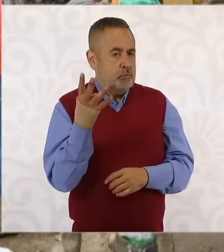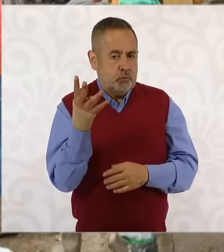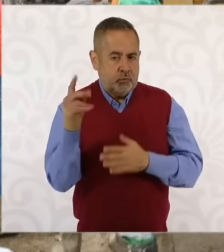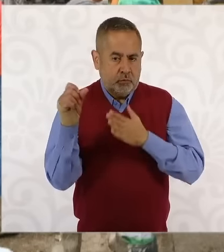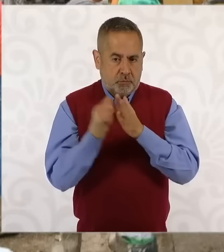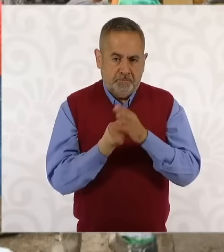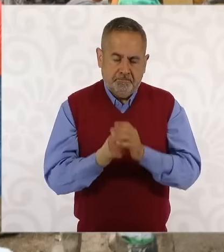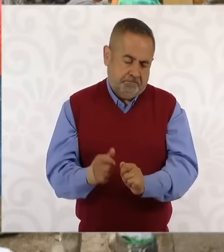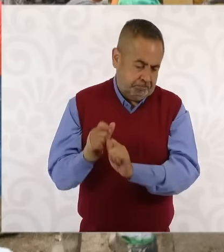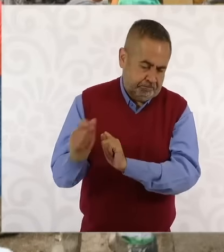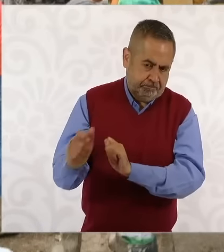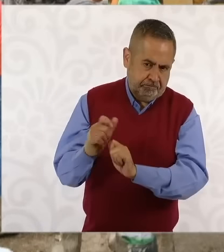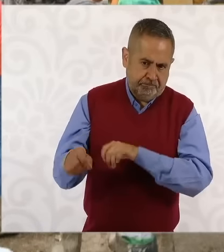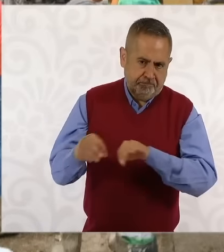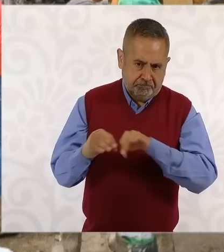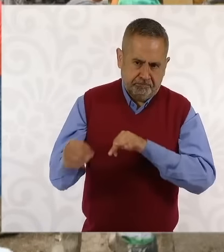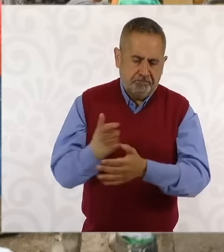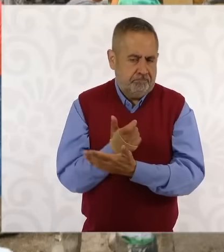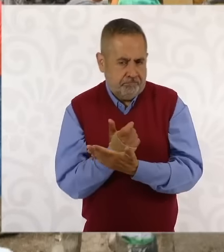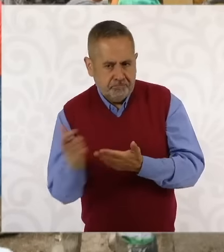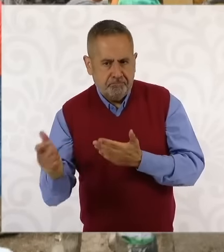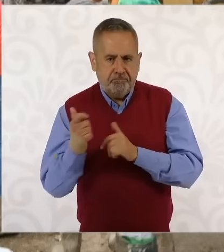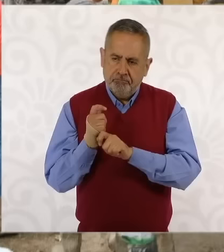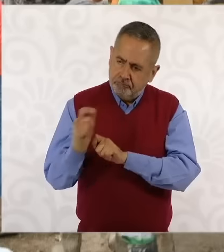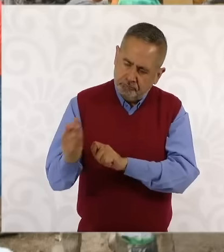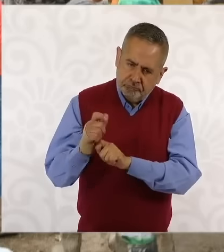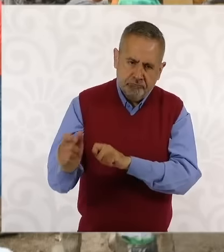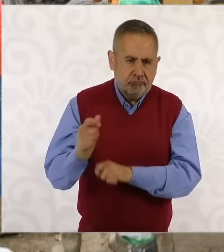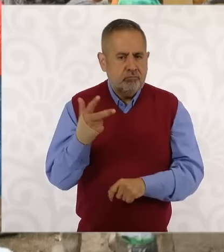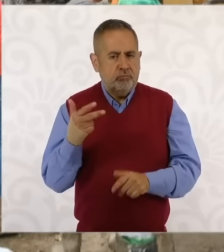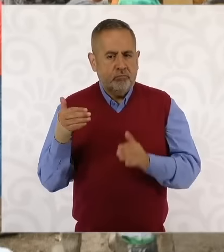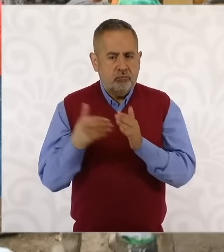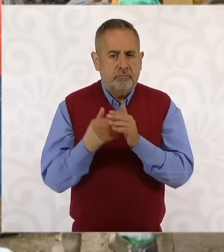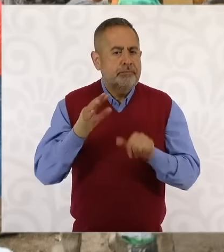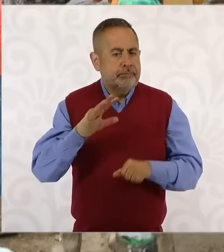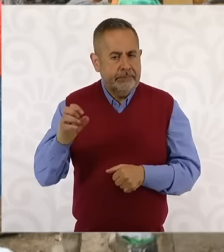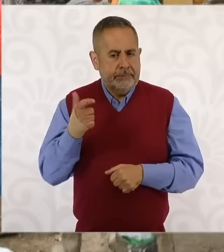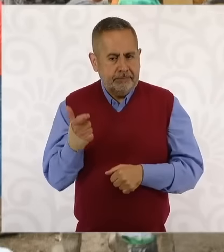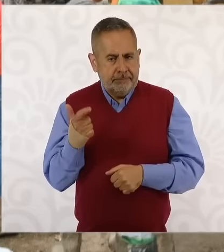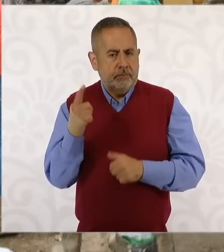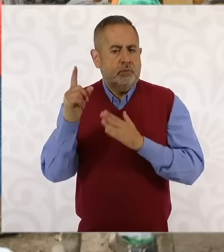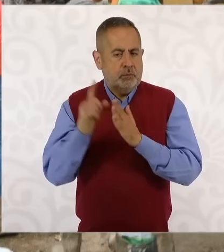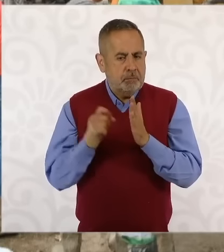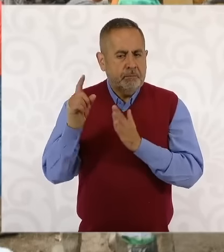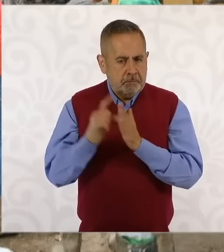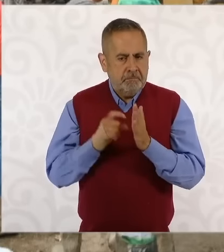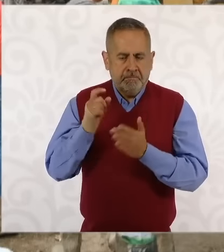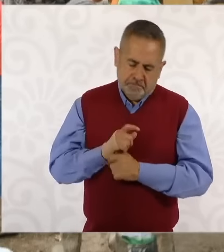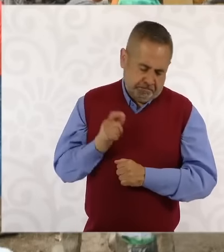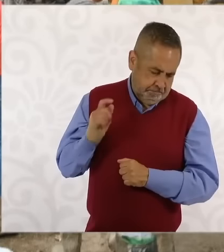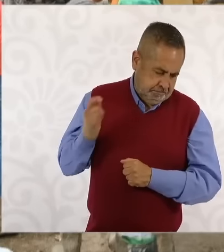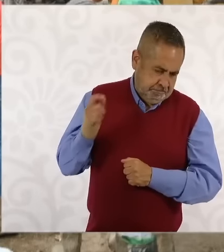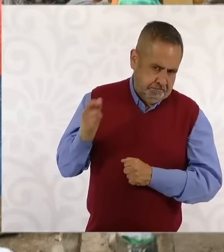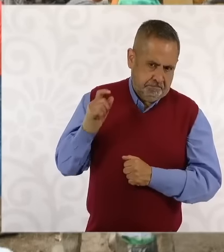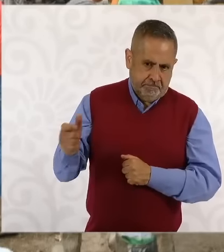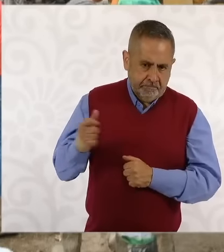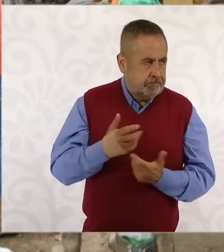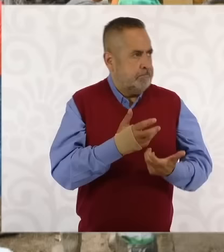recibirán un apoyo de un salario mínimo de 8,500 pesos mensuales para la recuperación de caminos.